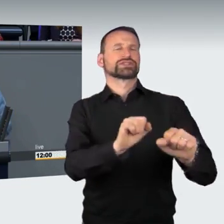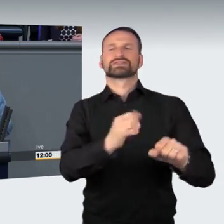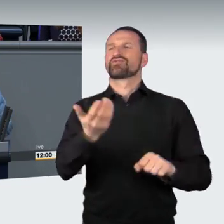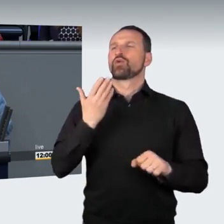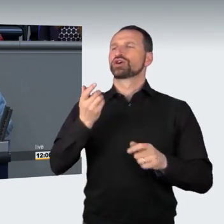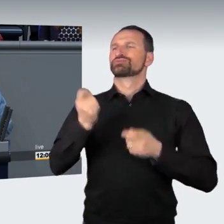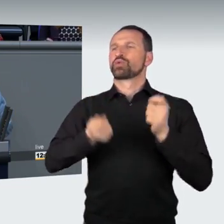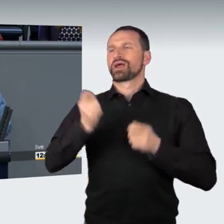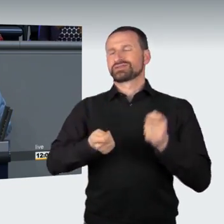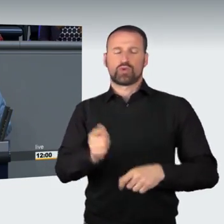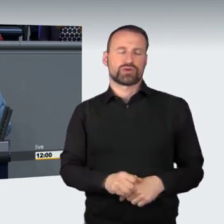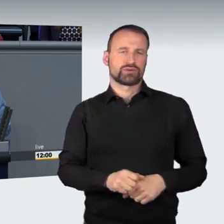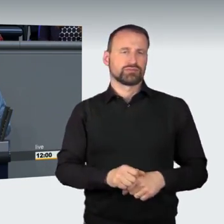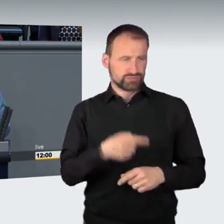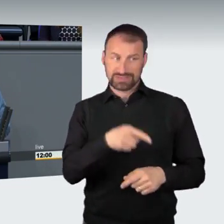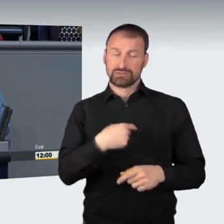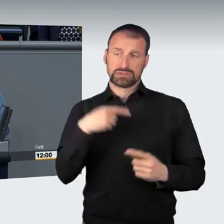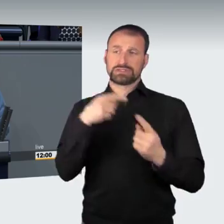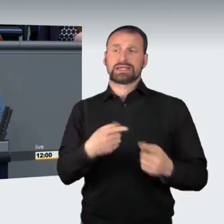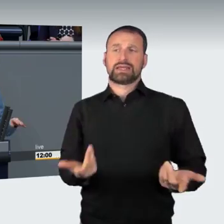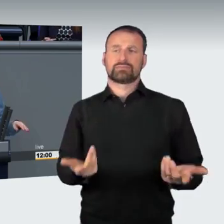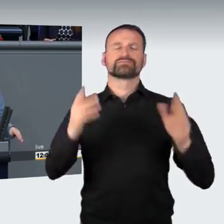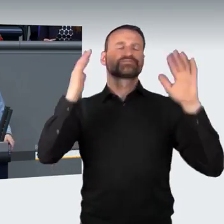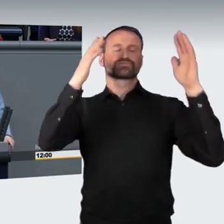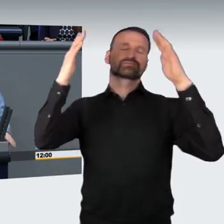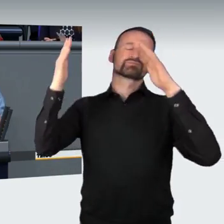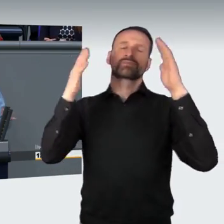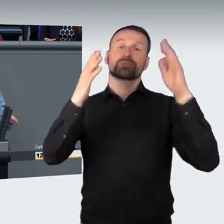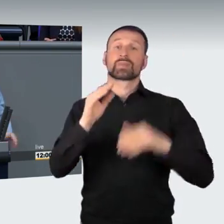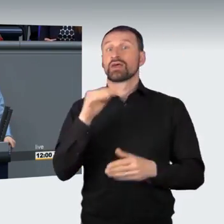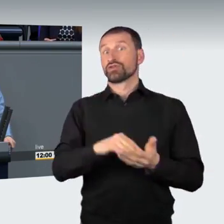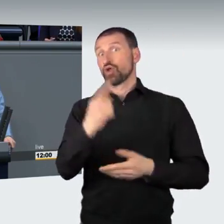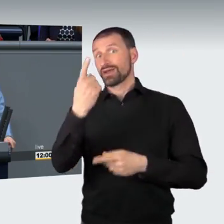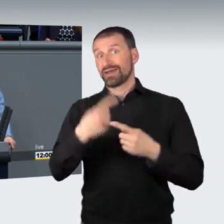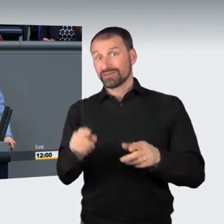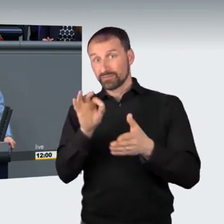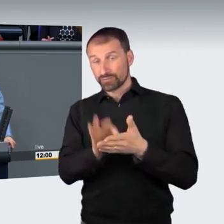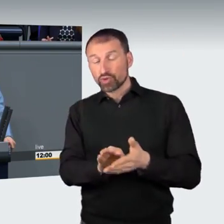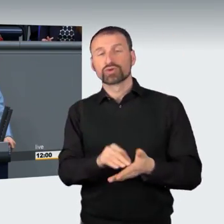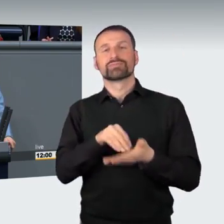Ich möchte einen weiteren Punkt ansprechen: die Mietpreisbremse. Es müsste doch völlig unstrittig sein, dass hier dringend nachgebessert